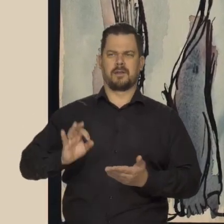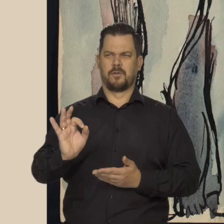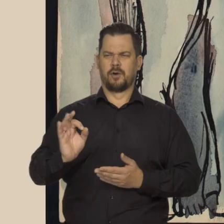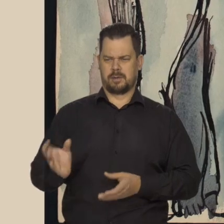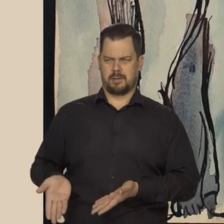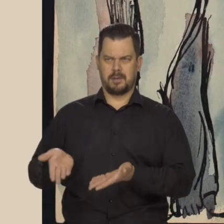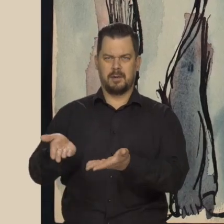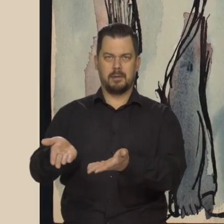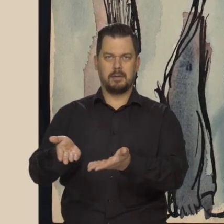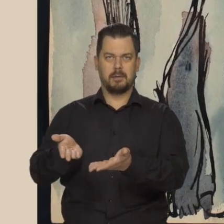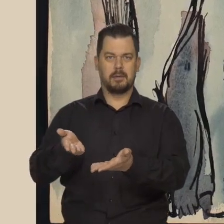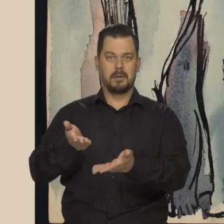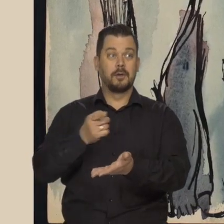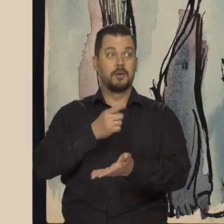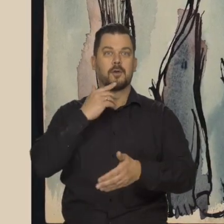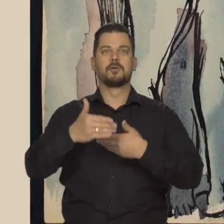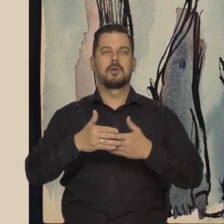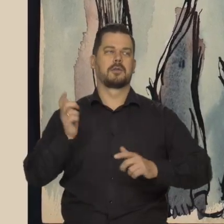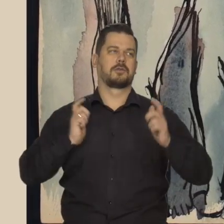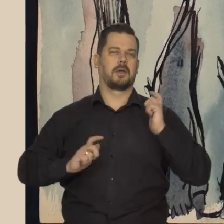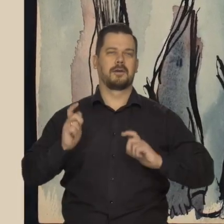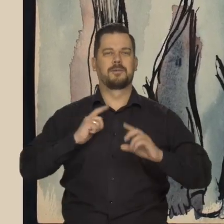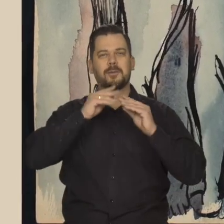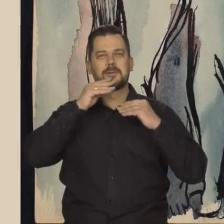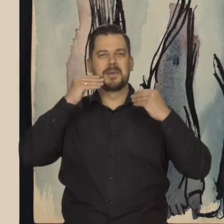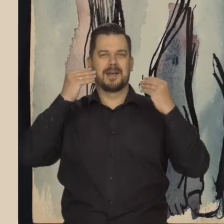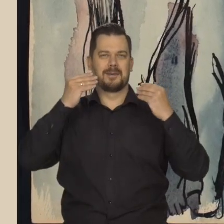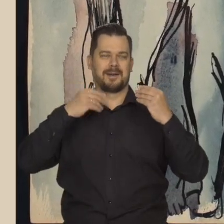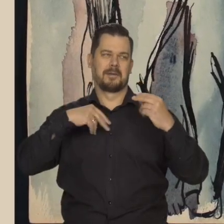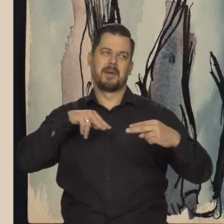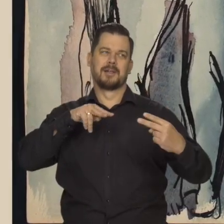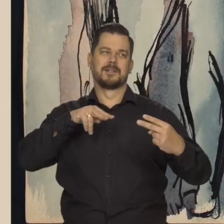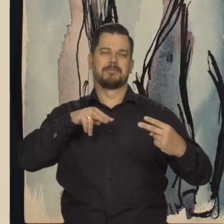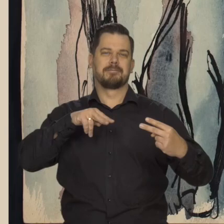Twój synek! Moja żona promieniała ze szczęścia i uśmiechała się do mnie.